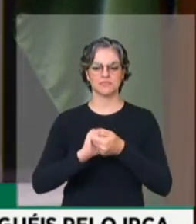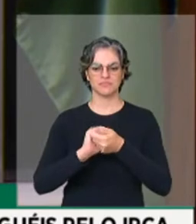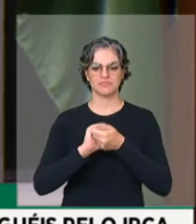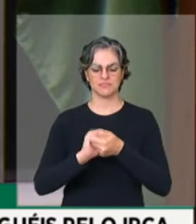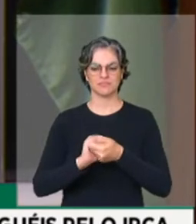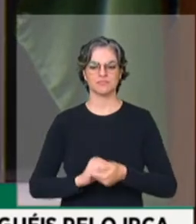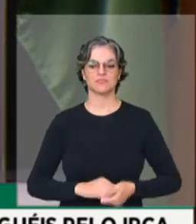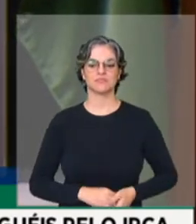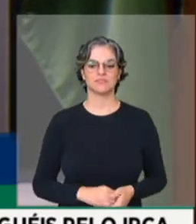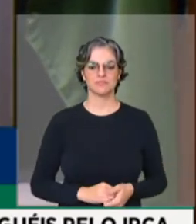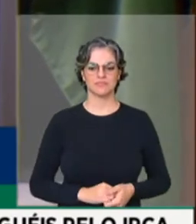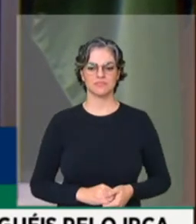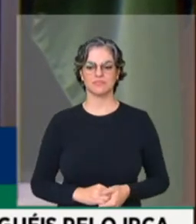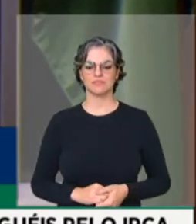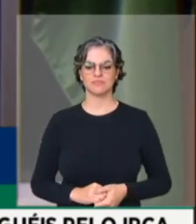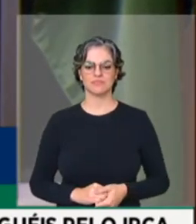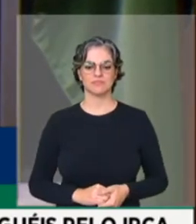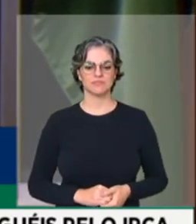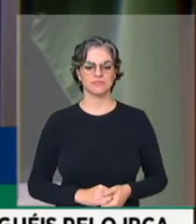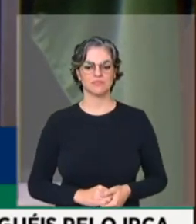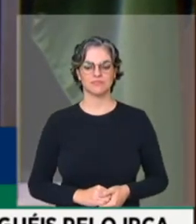LIRA, TODOS OS COLEGAS DE PLENÁRIO A TODOS QUE ESTÃO NOS ASSISTINDO PELA TV CÂ MARA, PRESIDENTE, AS PALAVRAS